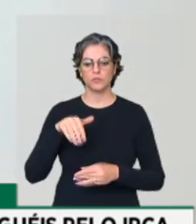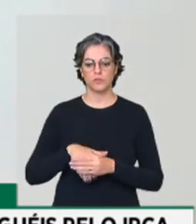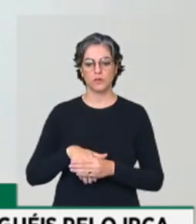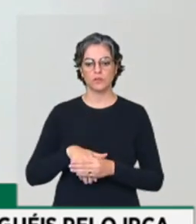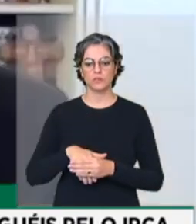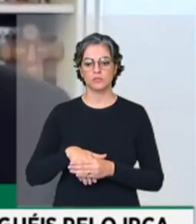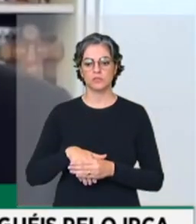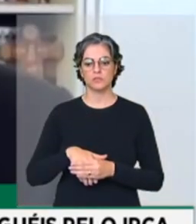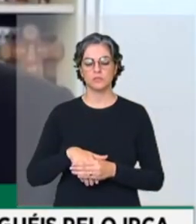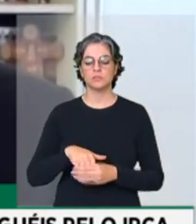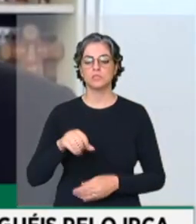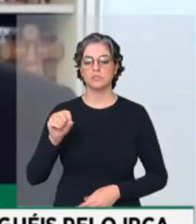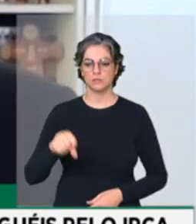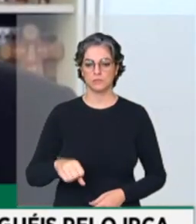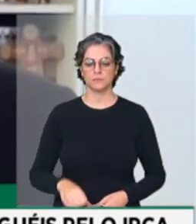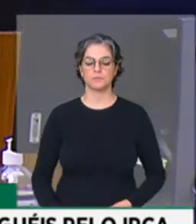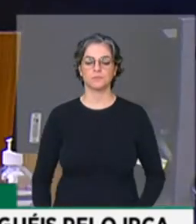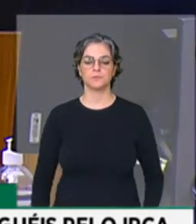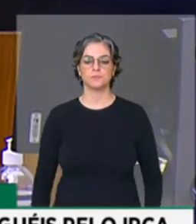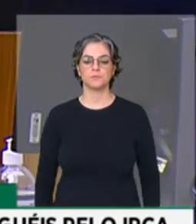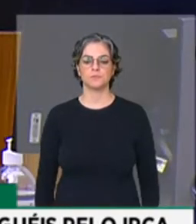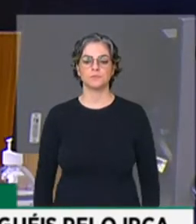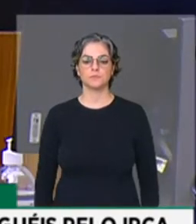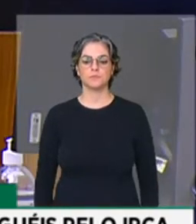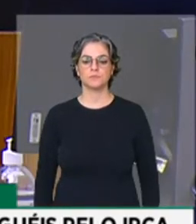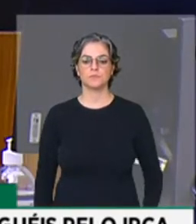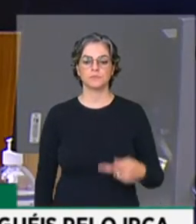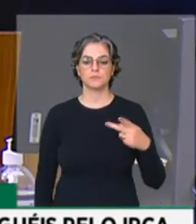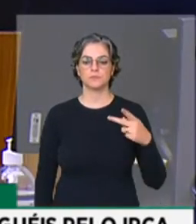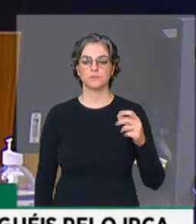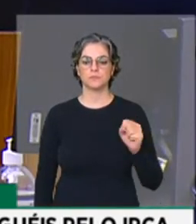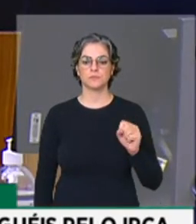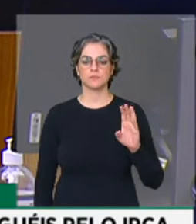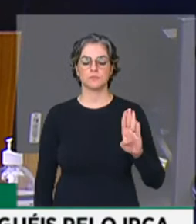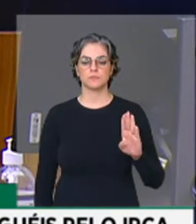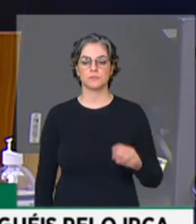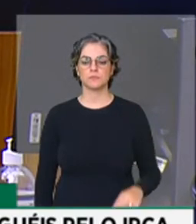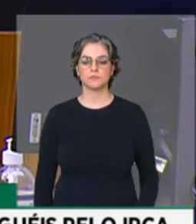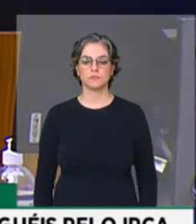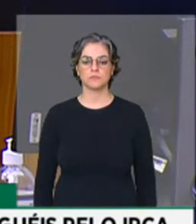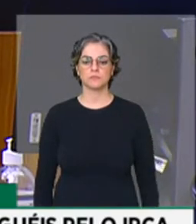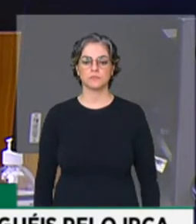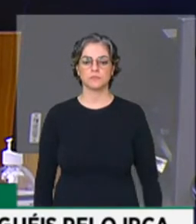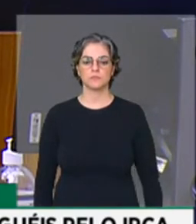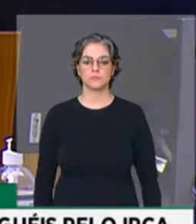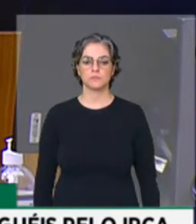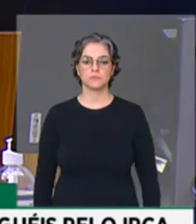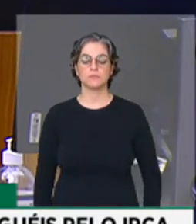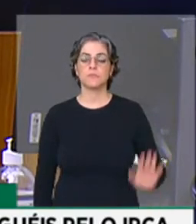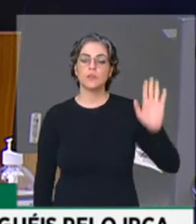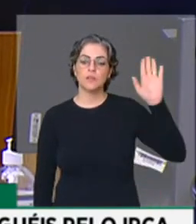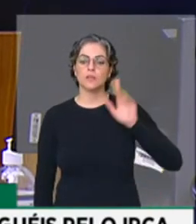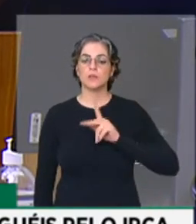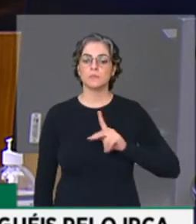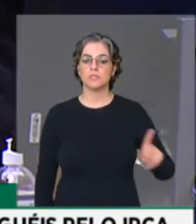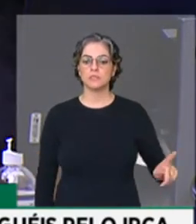DESIGUAIS. POR ISSO O PT VOTA. [PRESIDENTE]: PT SIM, PSB. [DEPUTADO]: PRESIDENTE ARTHUR MAIA... POR GENTILEZA. -- [PRESIDENTE]: PSB.